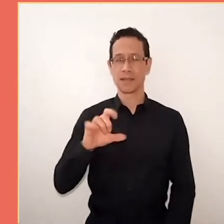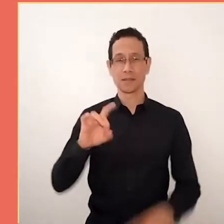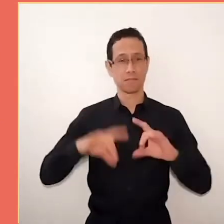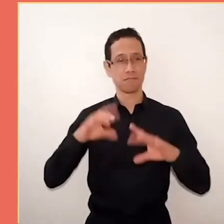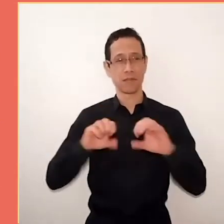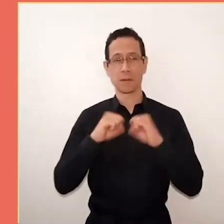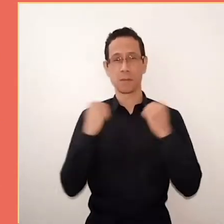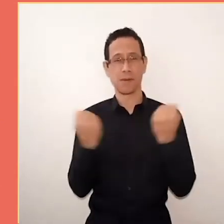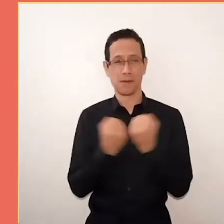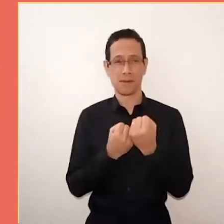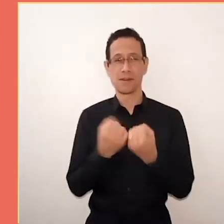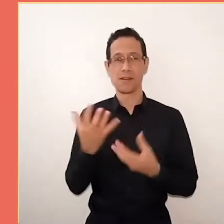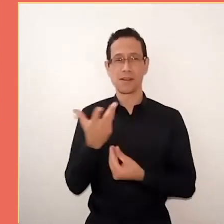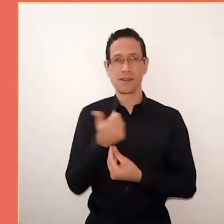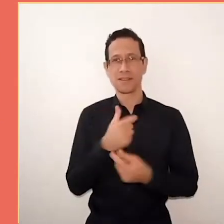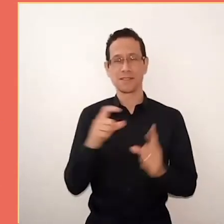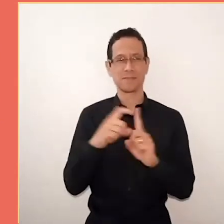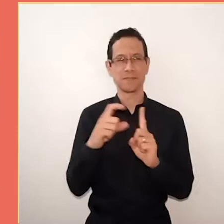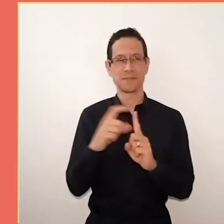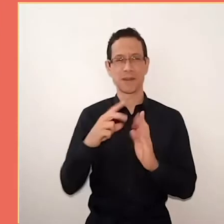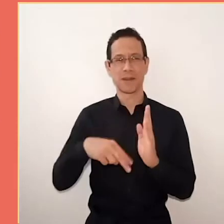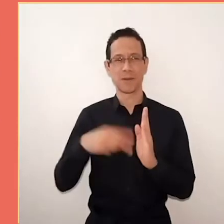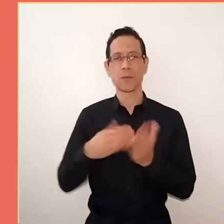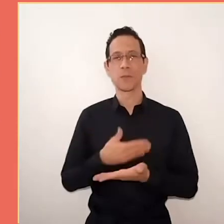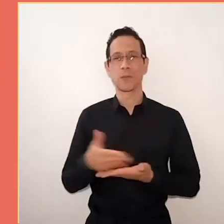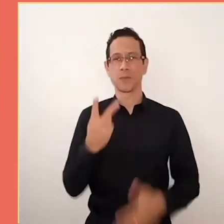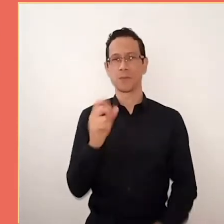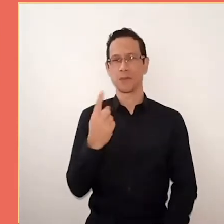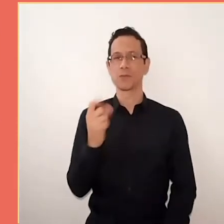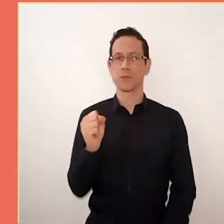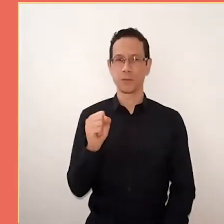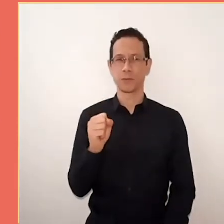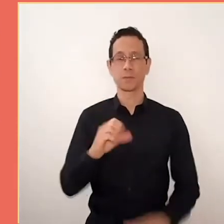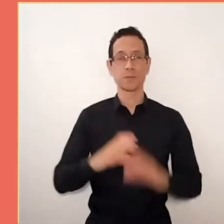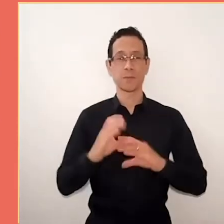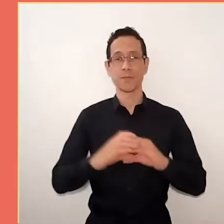Arte, Palavra e Leitura desde 2018. Coordena no Brasil,